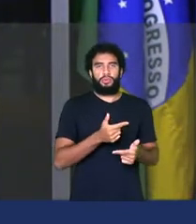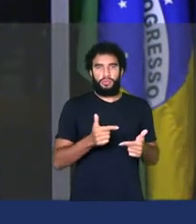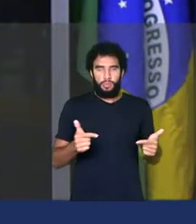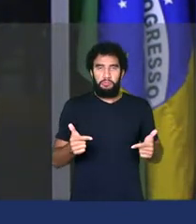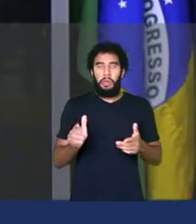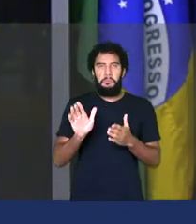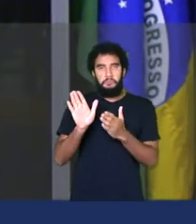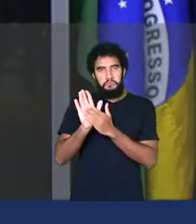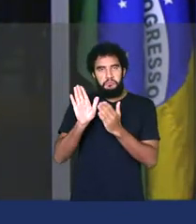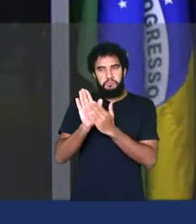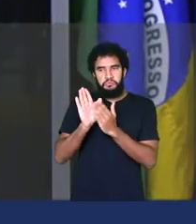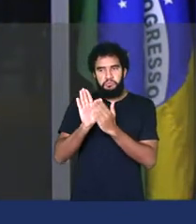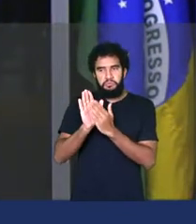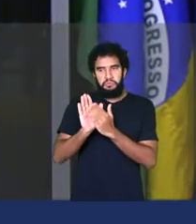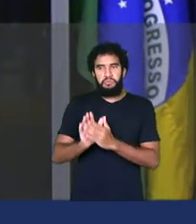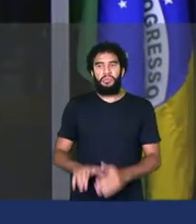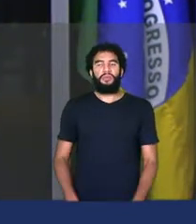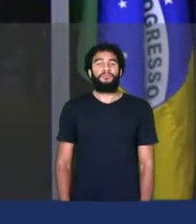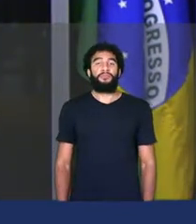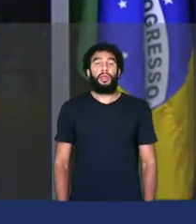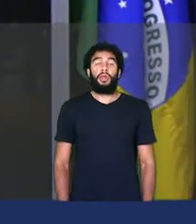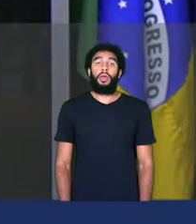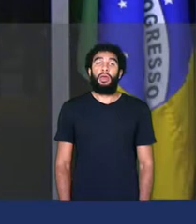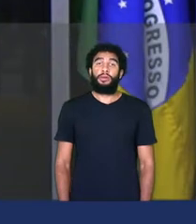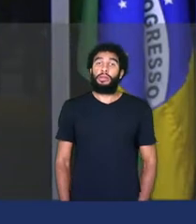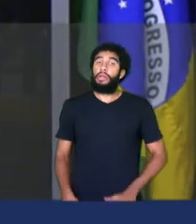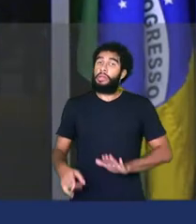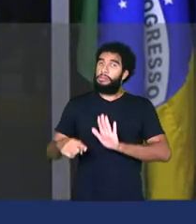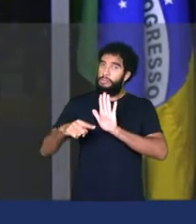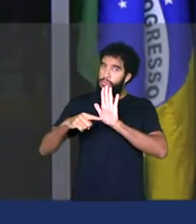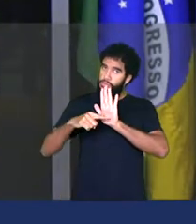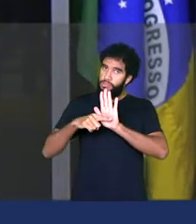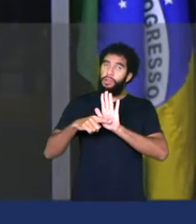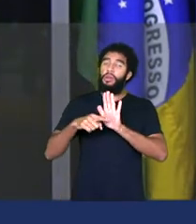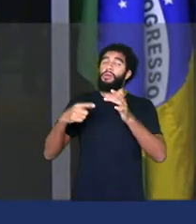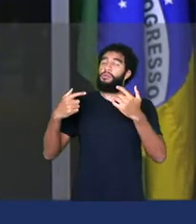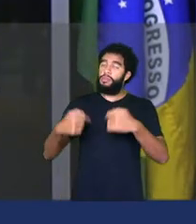AS ENTIDADES FILANTRÓPICAS. PARABÉNS DEPUTADA CARLA ZAMBELLI. NO LADO NEGATIVO NÃO POSSO DEIXAR DE CITAR NA